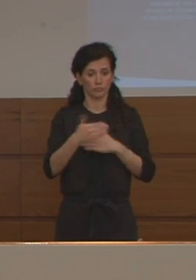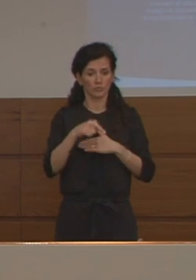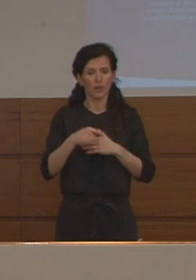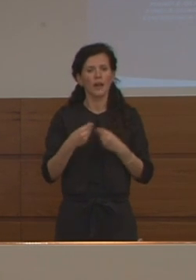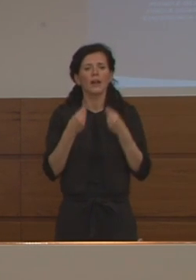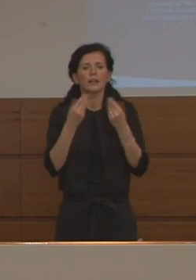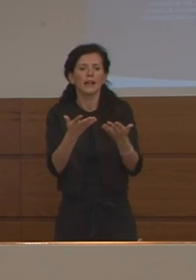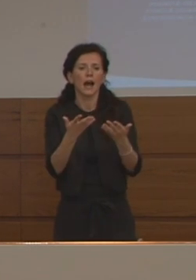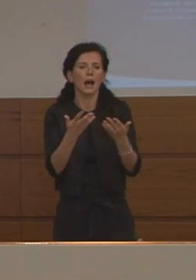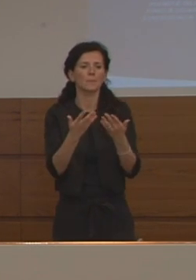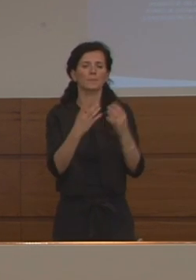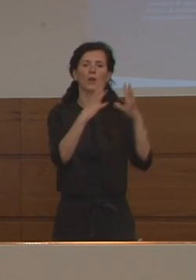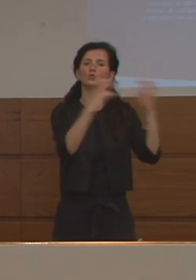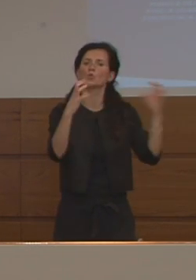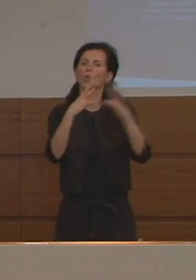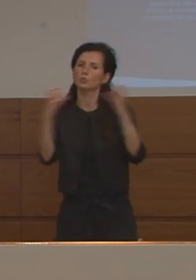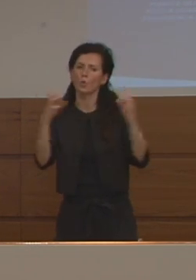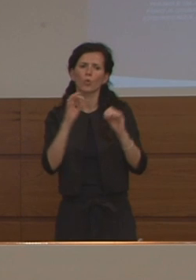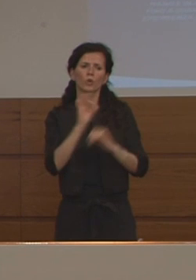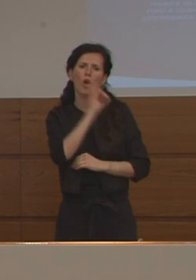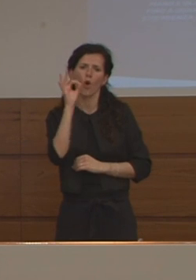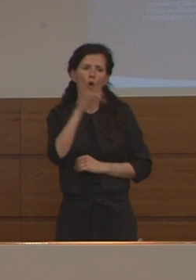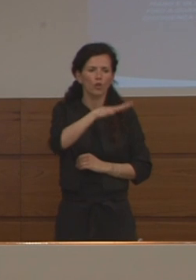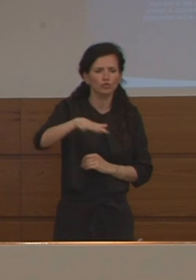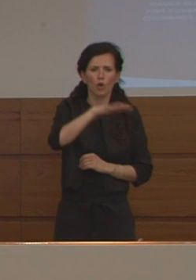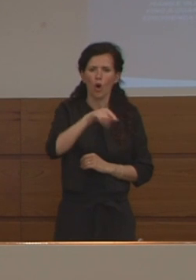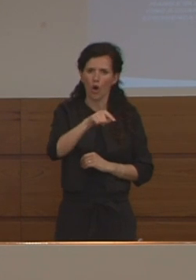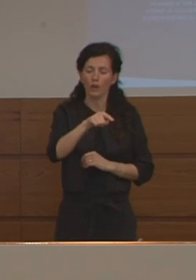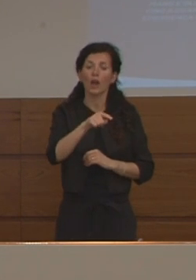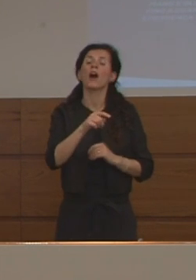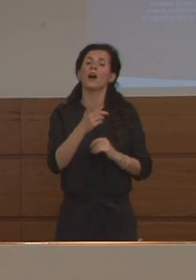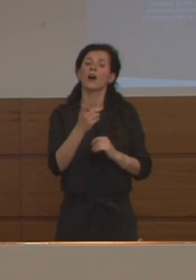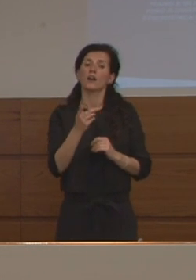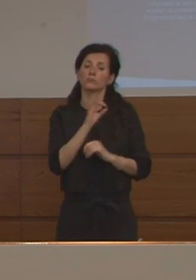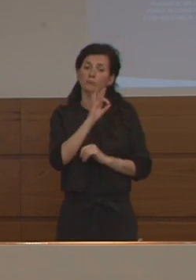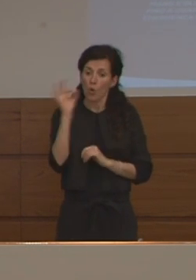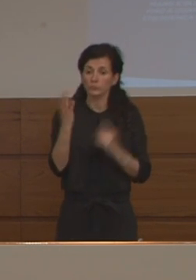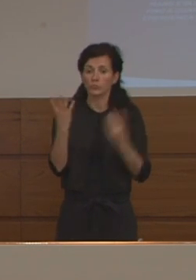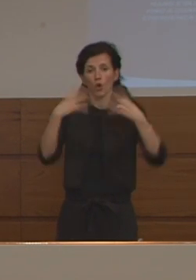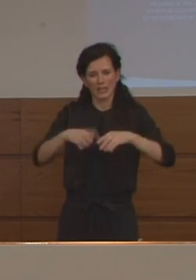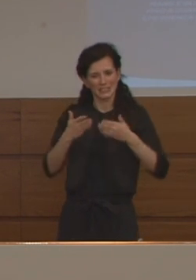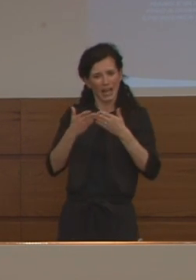sulla terraferma, ma utilizzerà anche delle navi dove poter ricoverare i